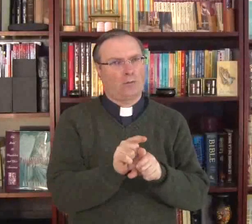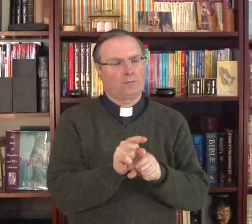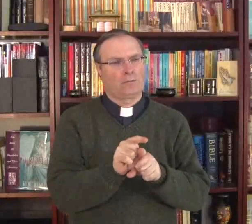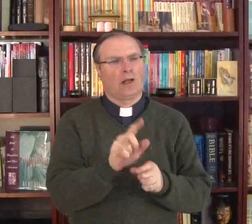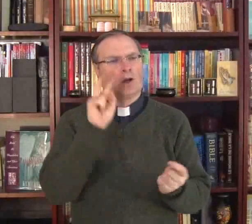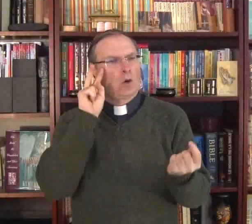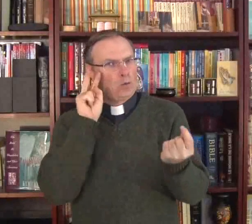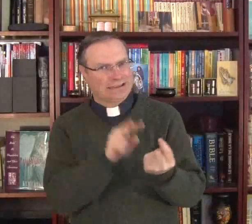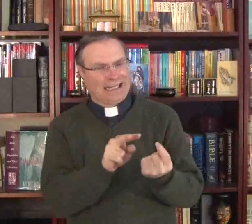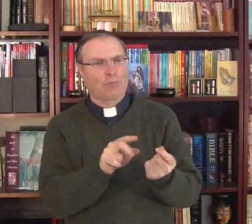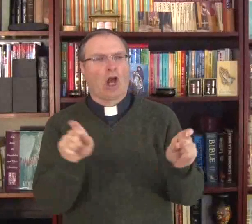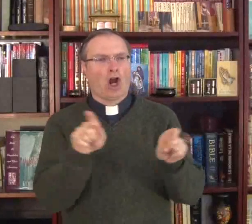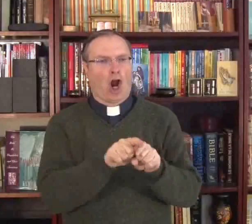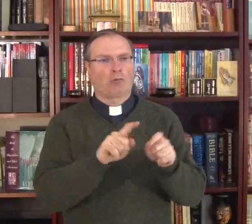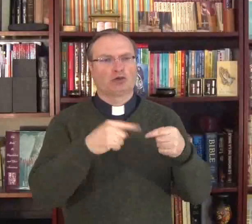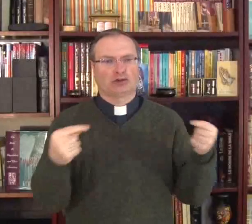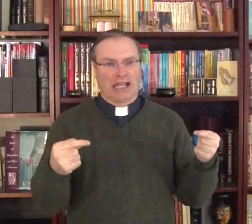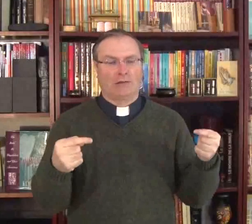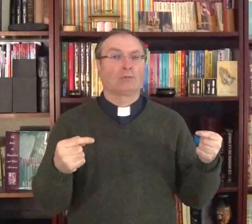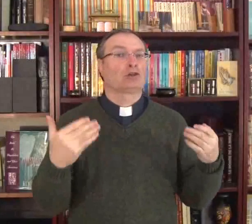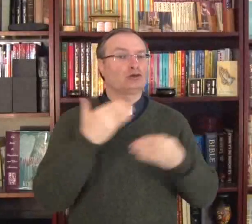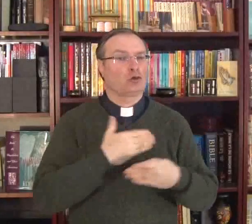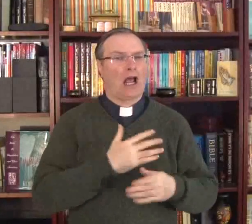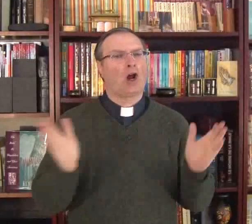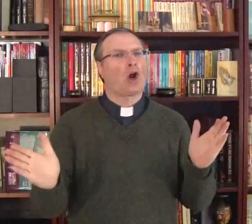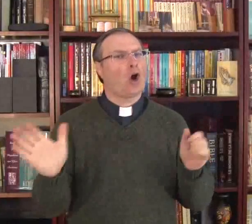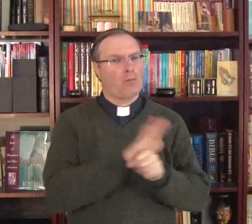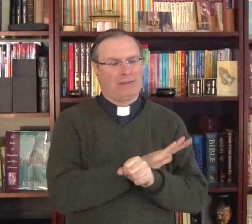considérez comme un sujet de joie complète